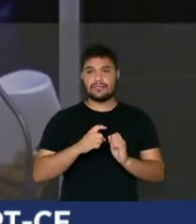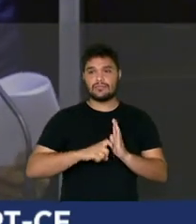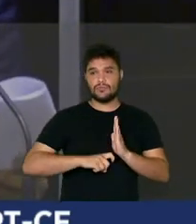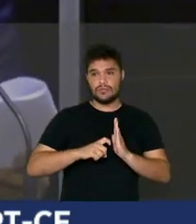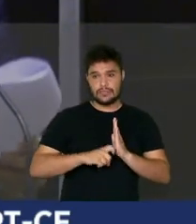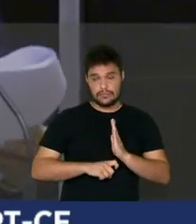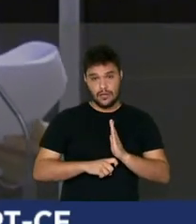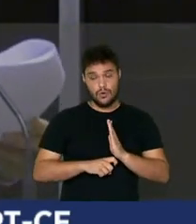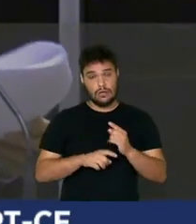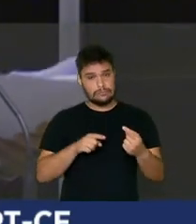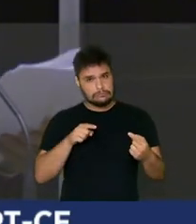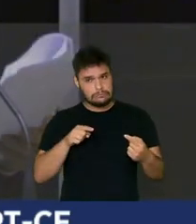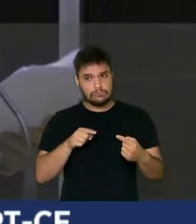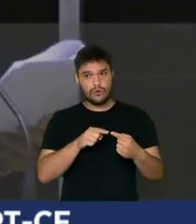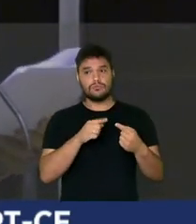CULTURA E DA , DE FINANÇAS E TRIBUTAÇÃO TAMBÉM SE